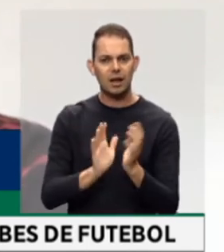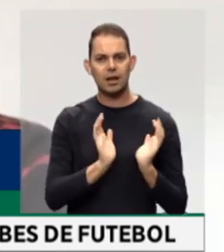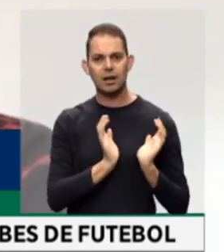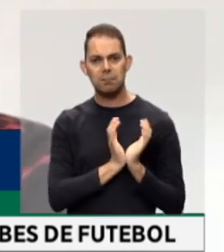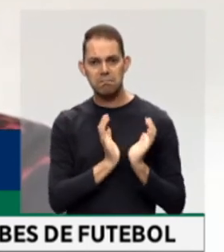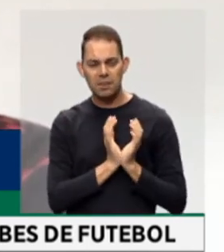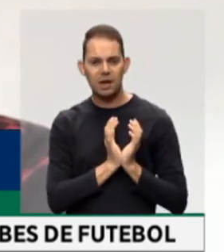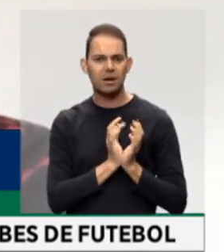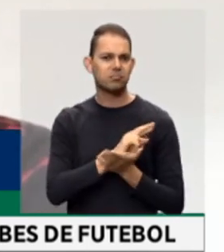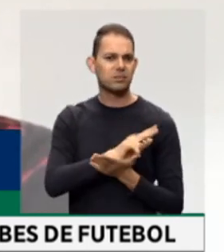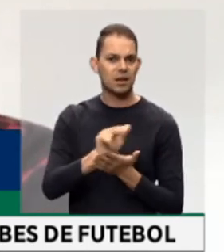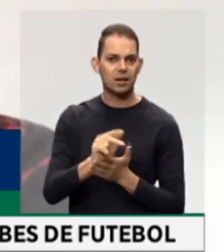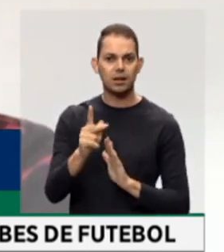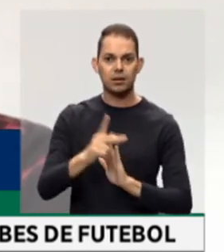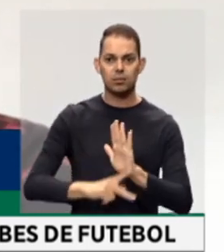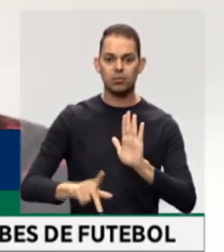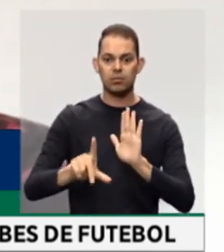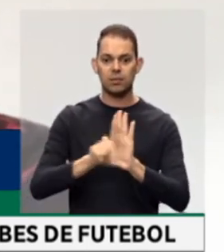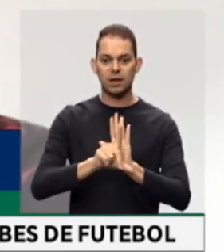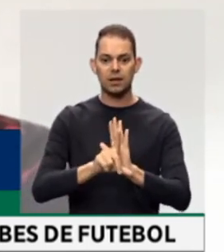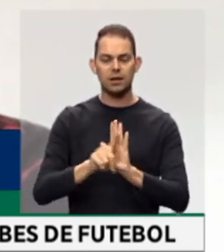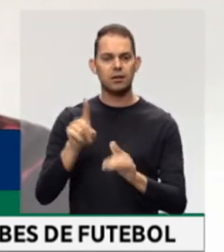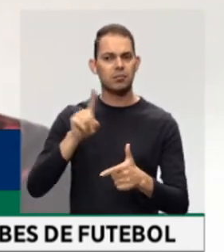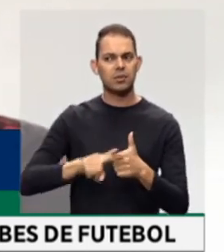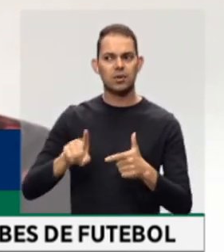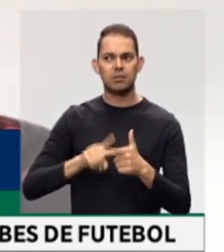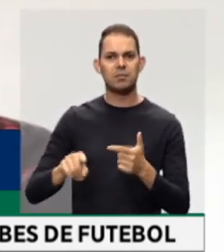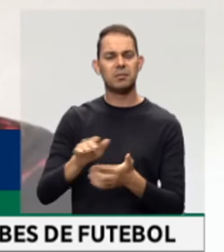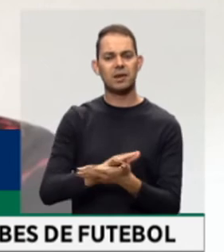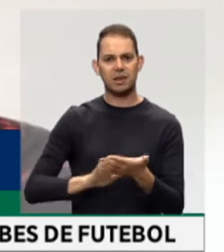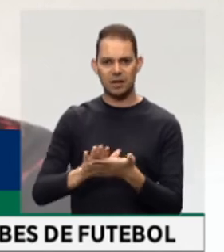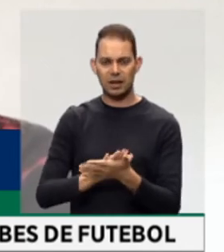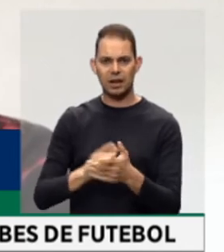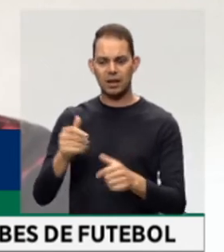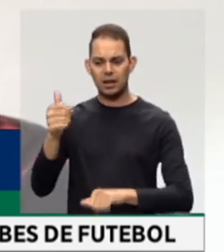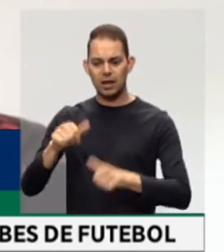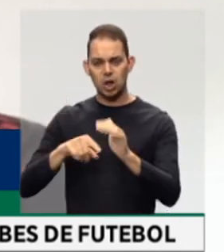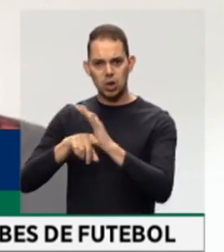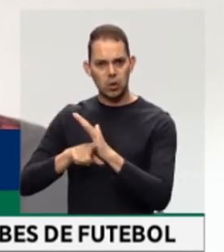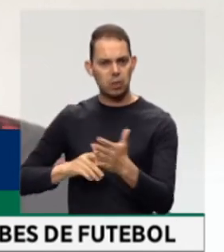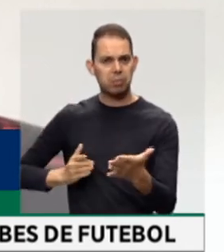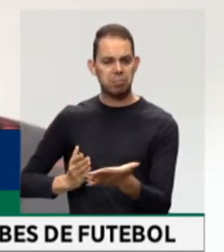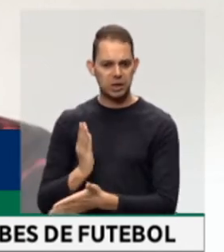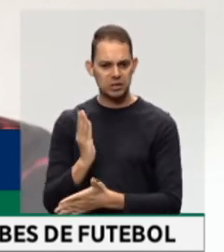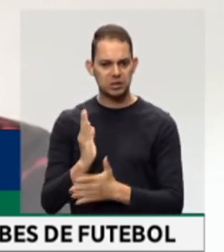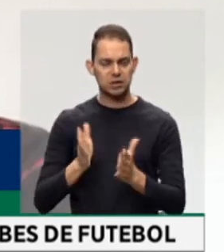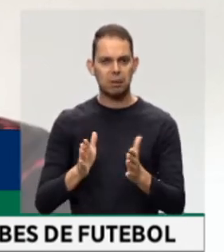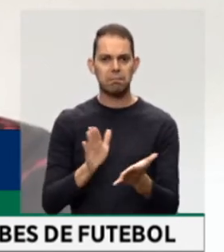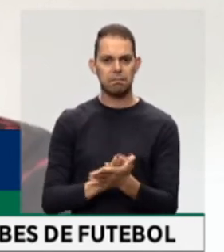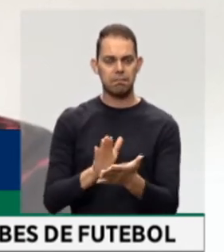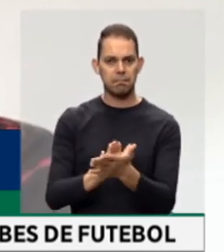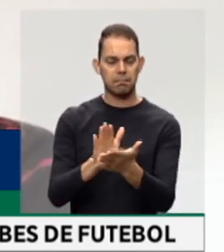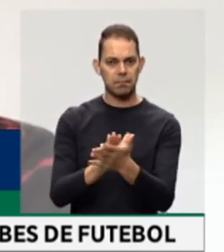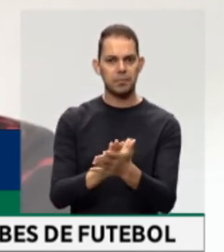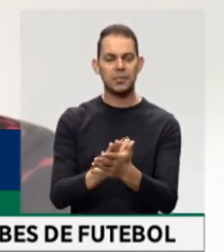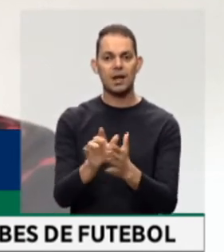PARLAMENTAR EM DEFESA DOS O B DS, O DESENVOLVIMENTO DOS OBJETIVOS SUSTENTÁVEIS. DAS FILANTROPO CAÇÕES, APAES. É UM PL QUE NÃO TEM PROBLEMA,